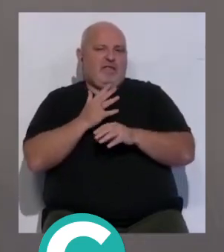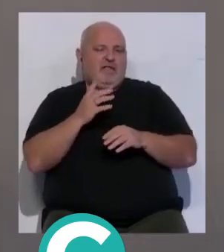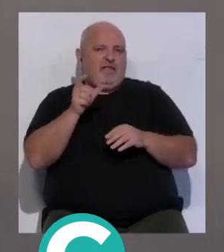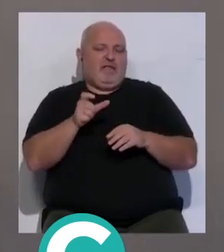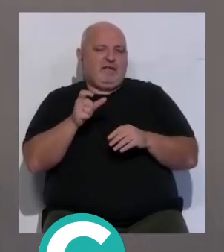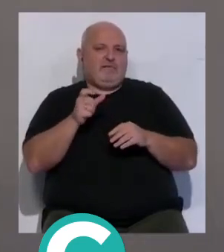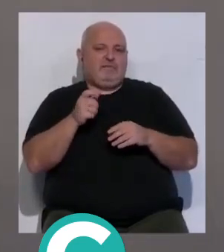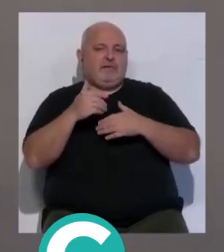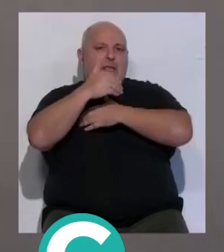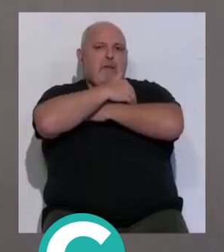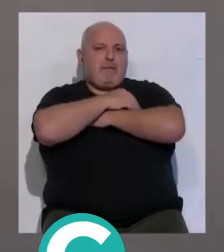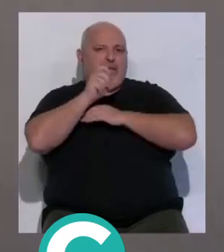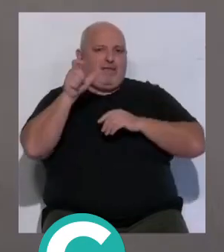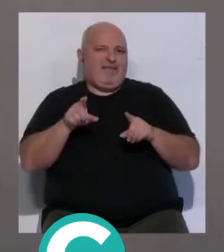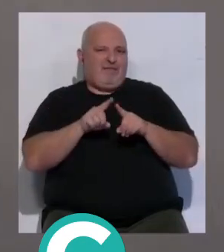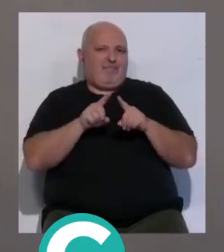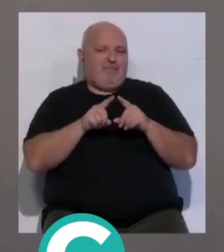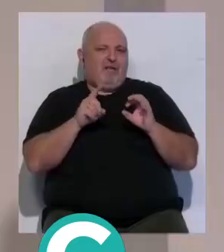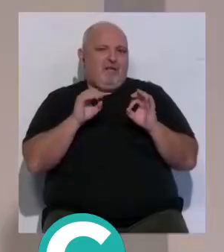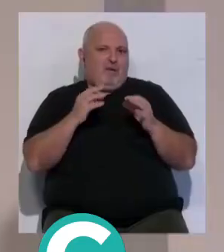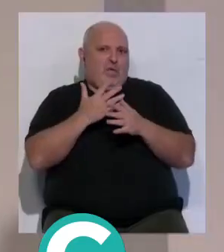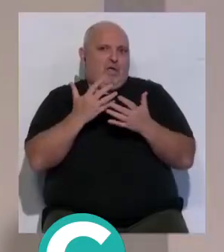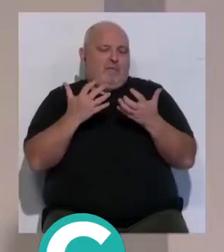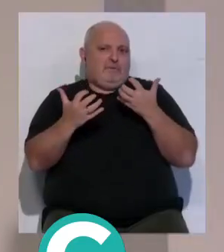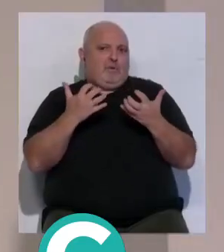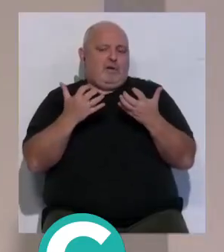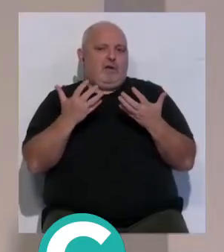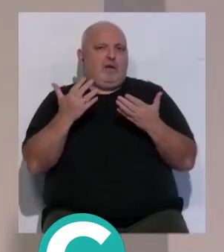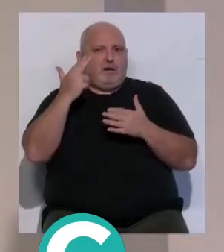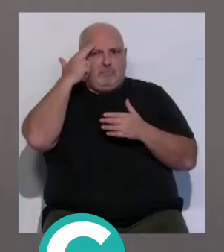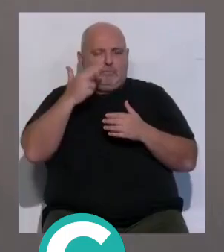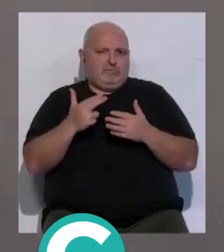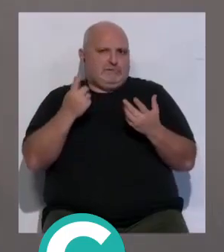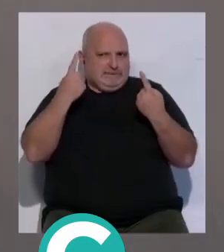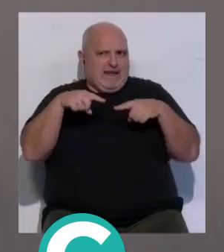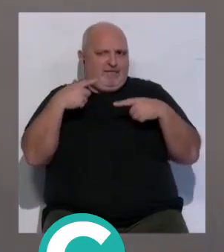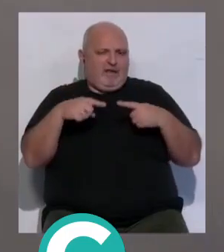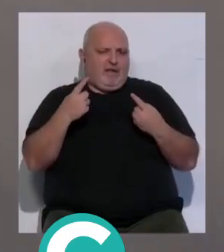mbappé de un jugador espectacular que hay que tener el respeto porque lo que ofrece al fútbol